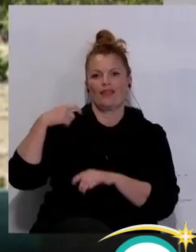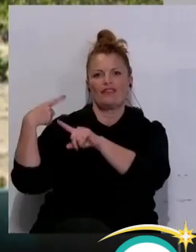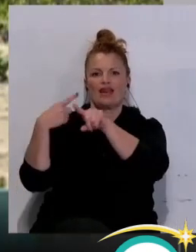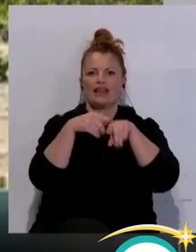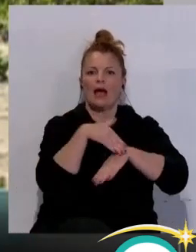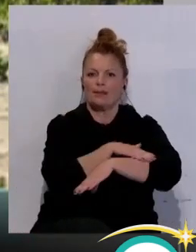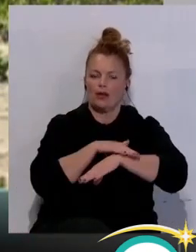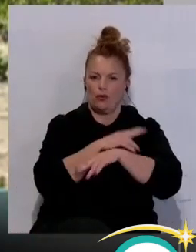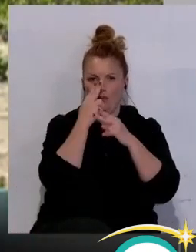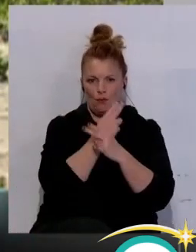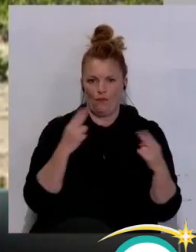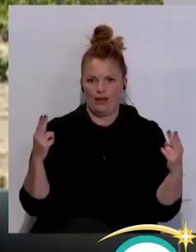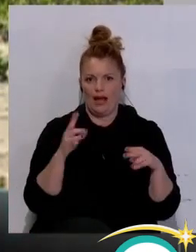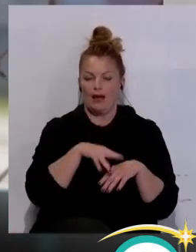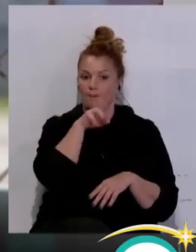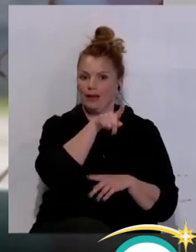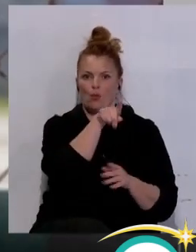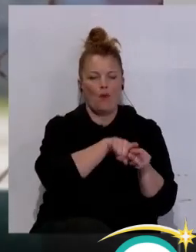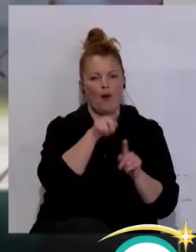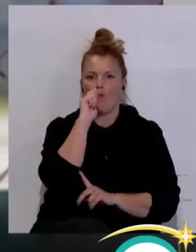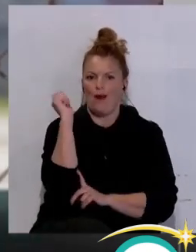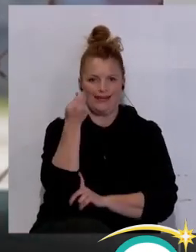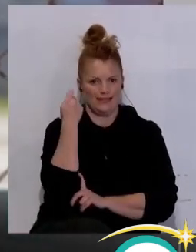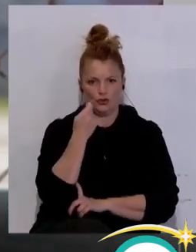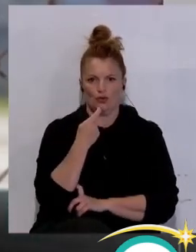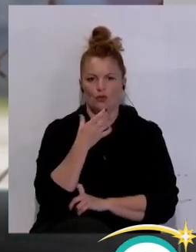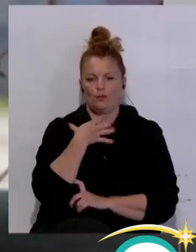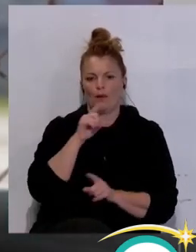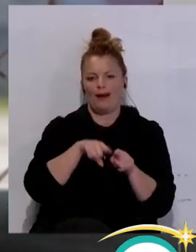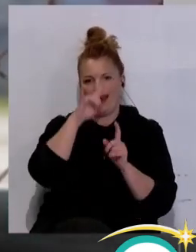y administraciones creo que es el éxito de lo que podamos ver esta iniciativa desarrollarse en los